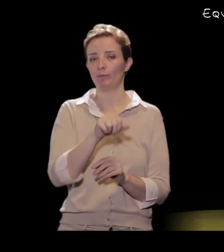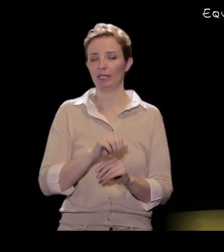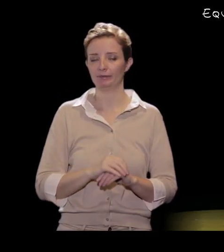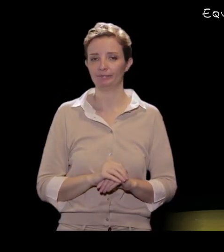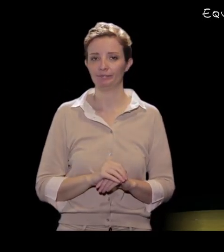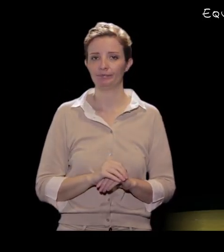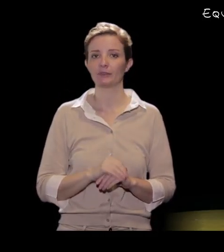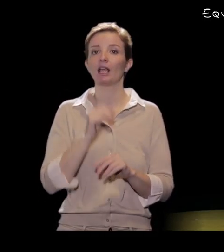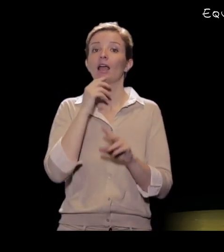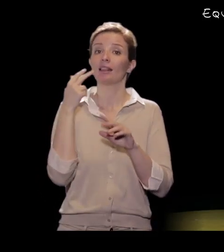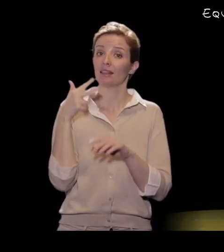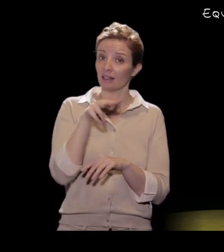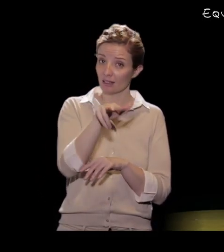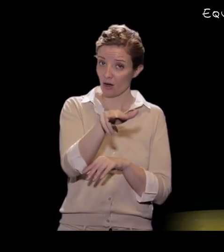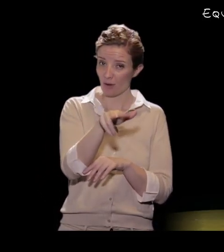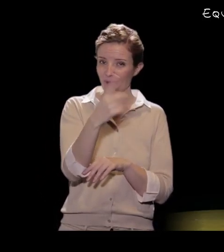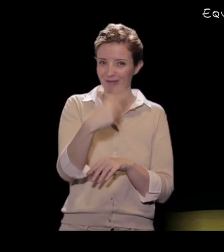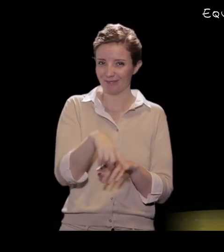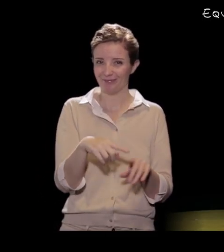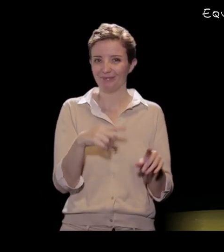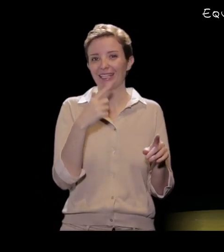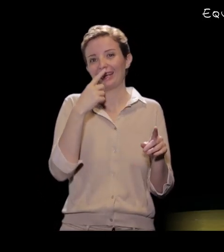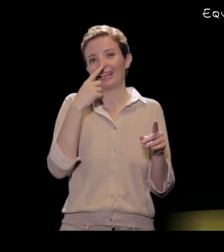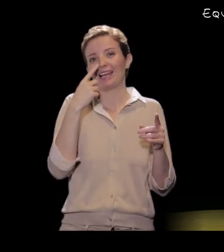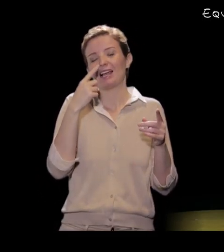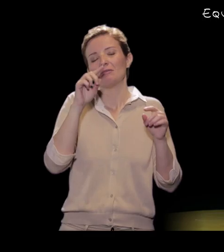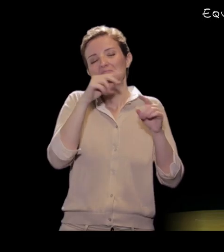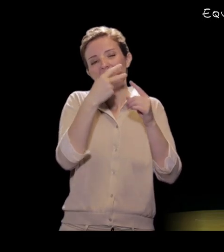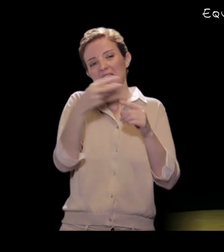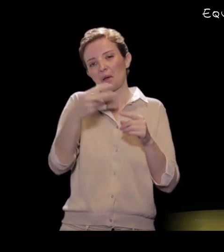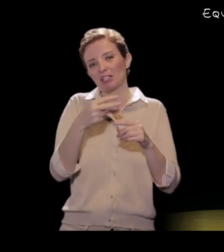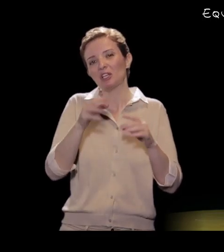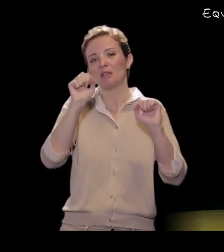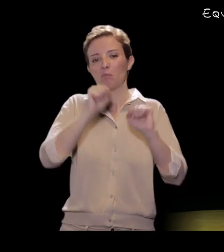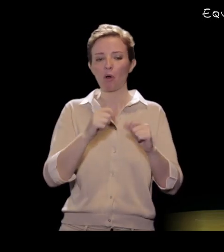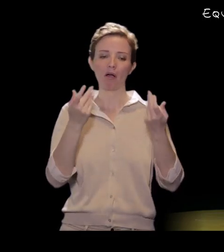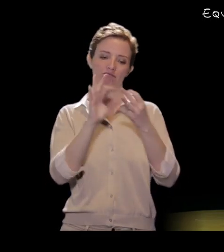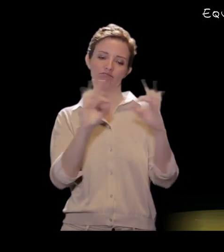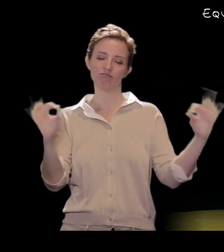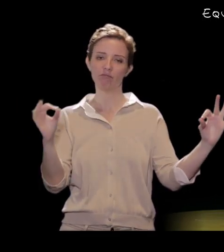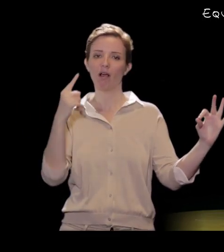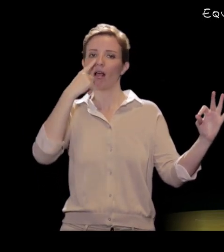Le equazioni trinomie sono riconducibili a questa forma.